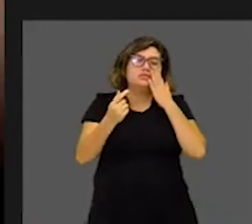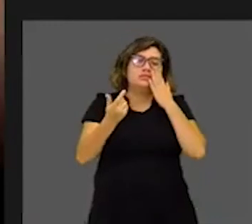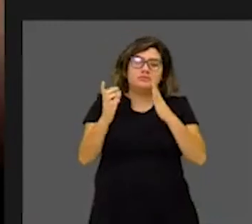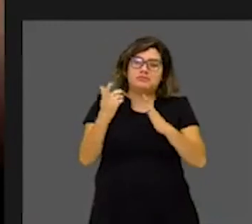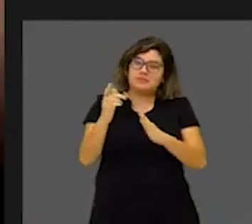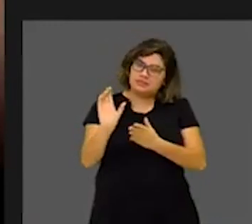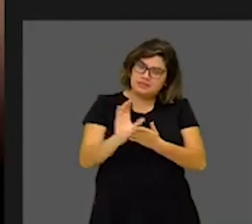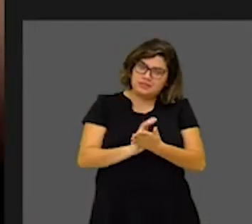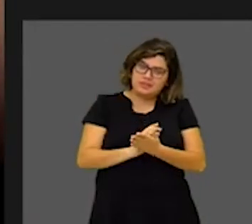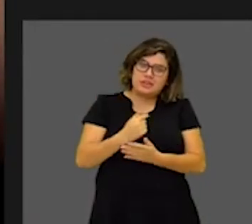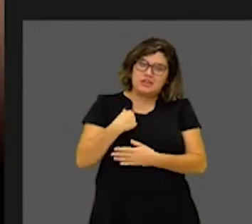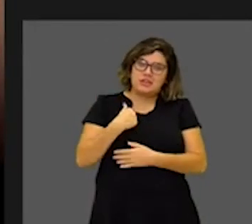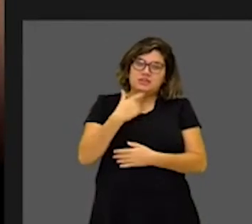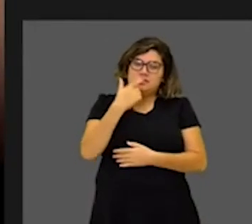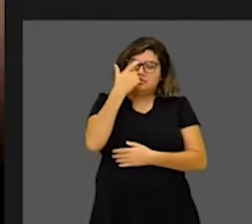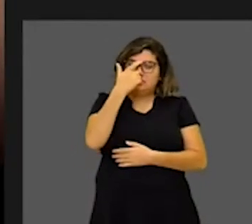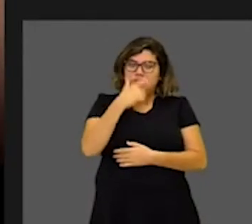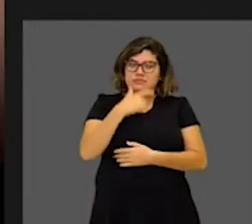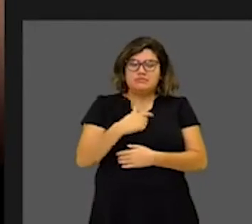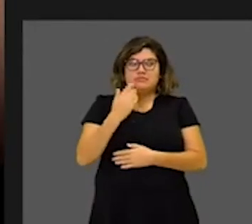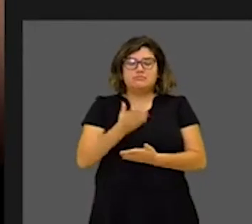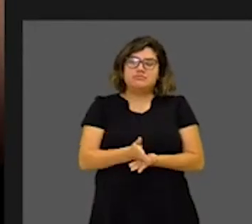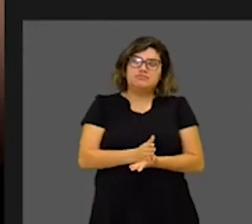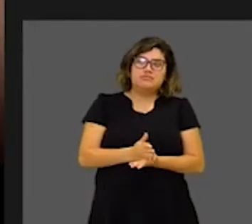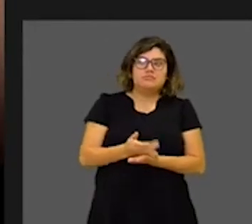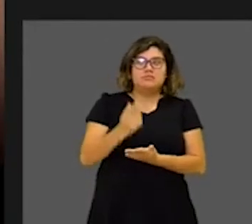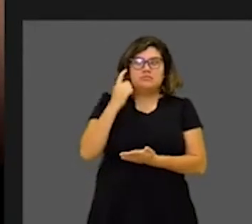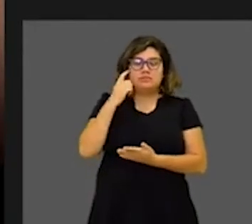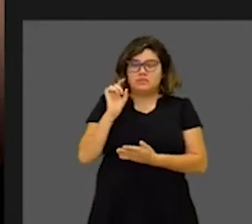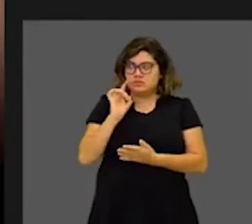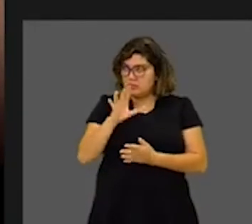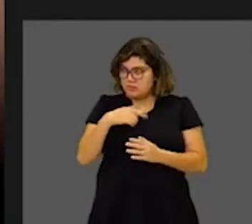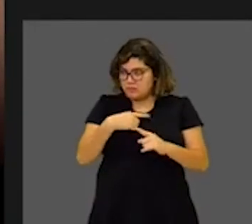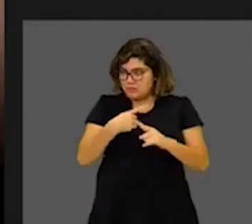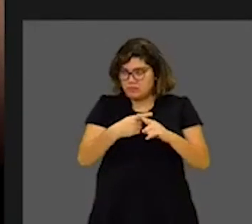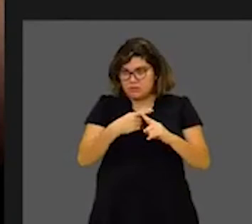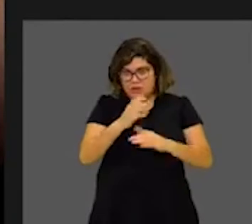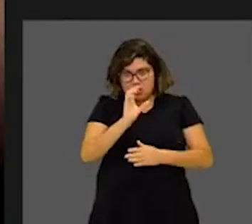menos um pouco resistente a pensar que só porque as doações de pessoas jurídicas são proibidas elas